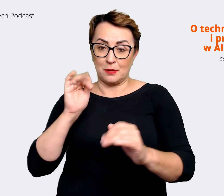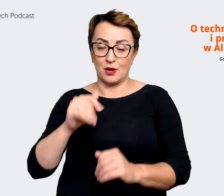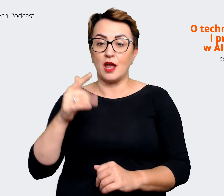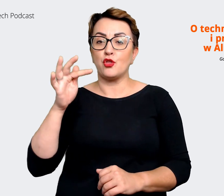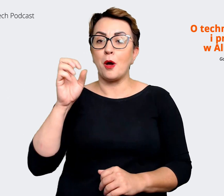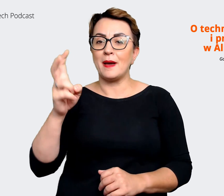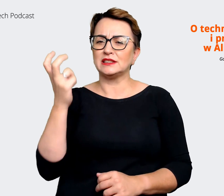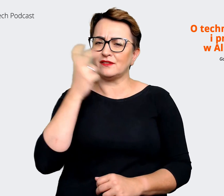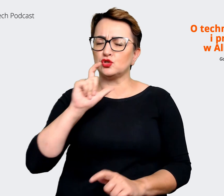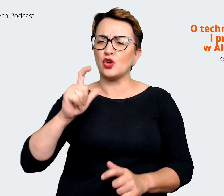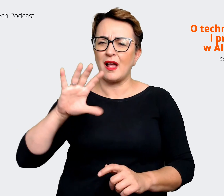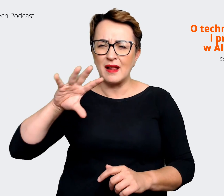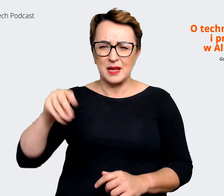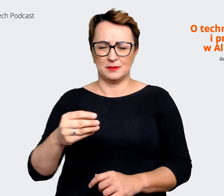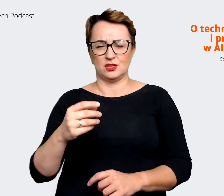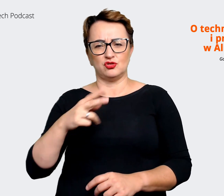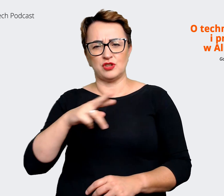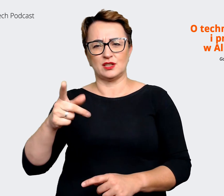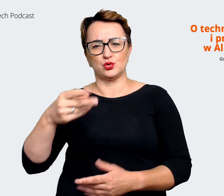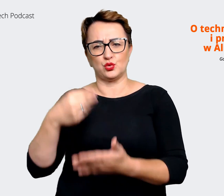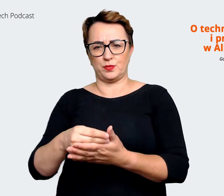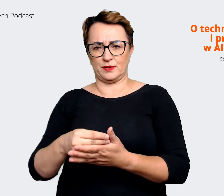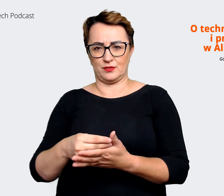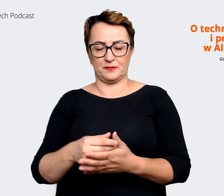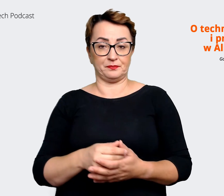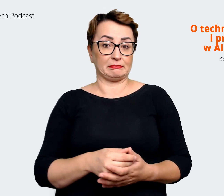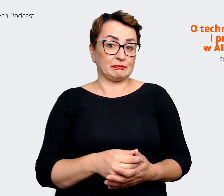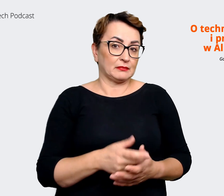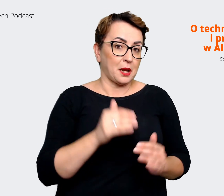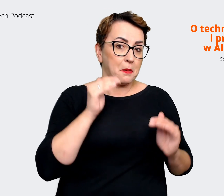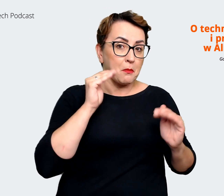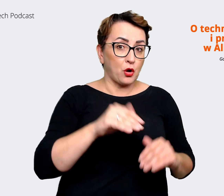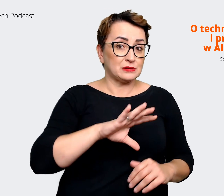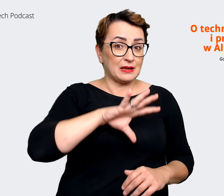najdziwniejszą rzeczą, którą kupiłeś na Allegro? Tomasz: Nie jest to może sama dziwna rzecz sama